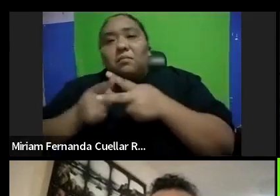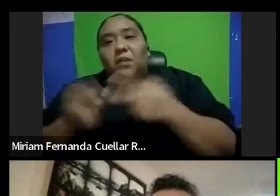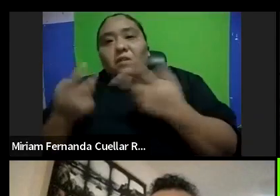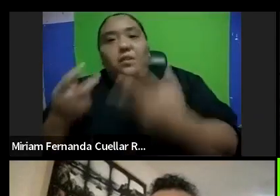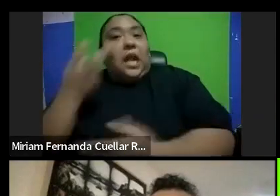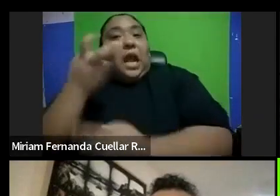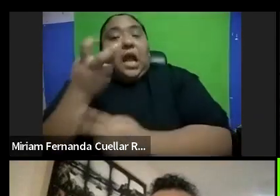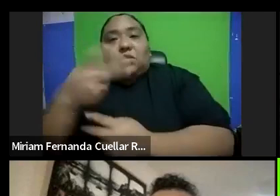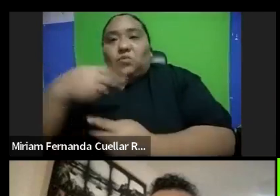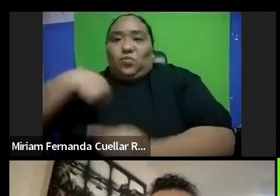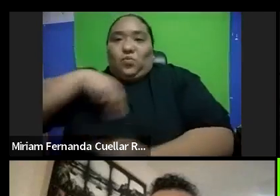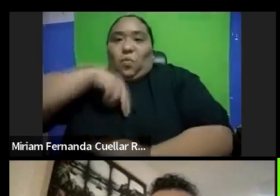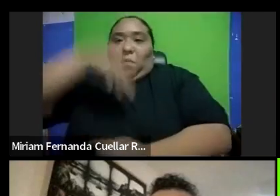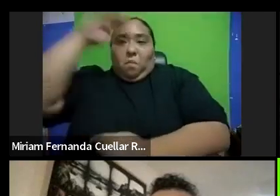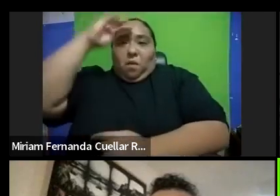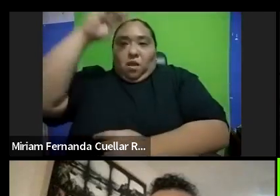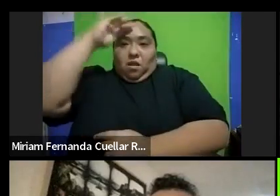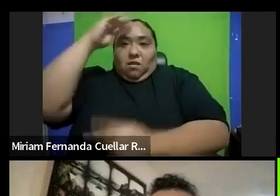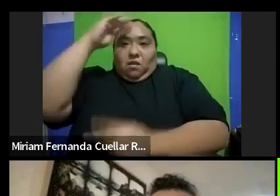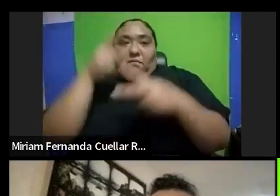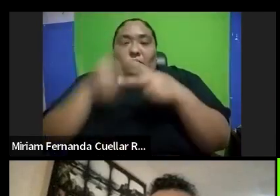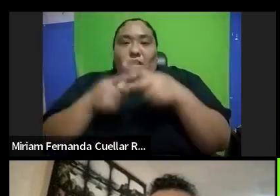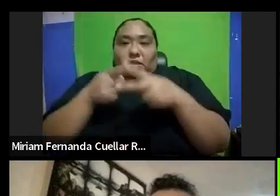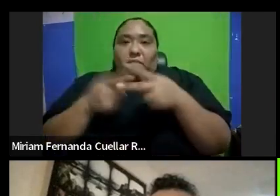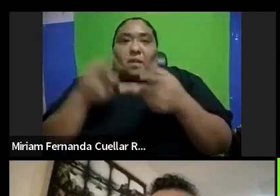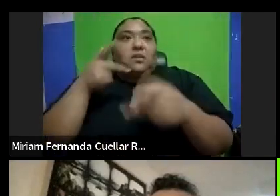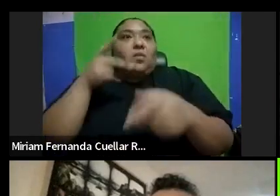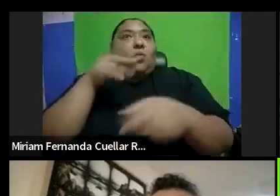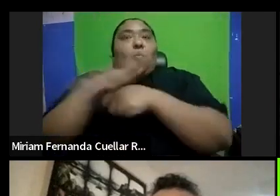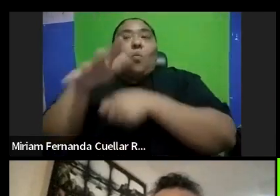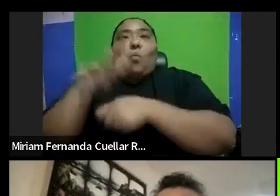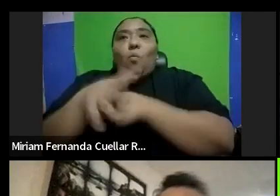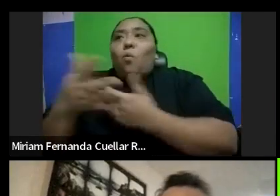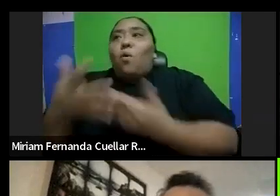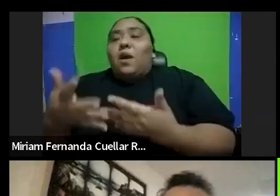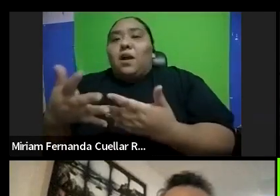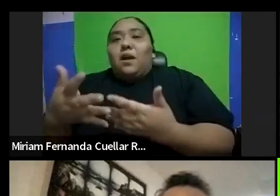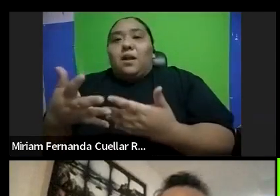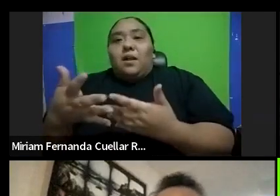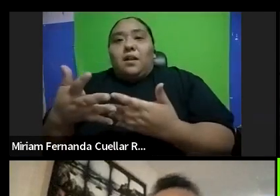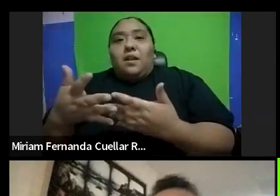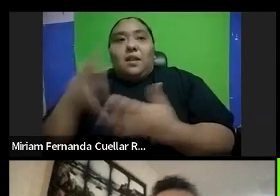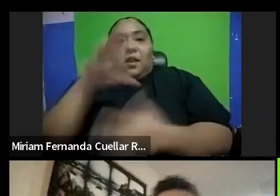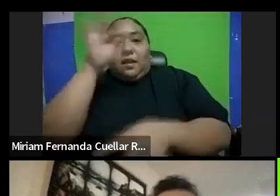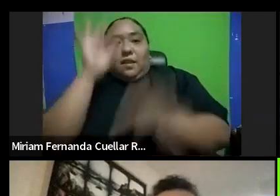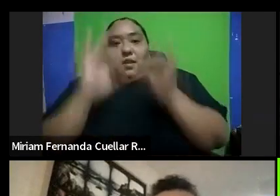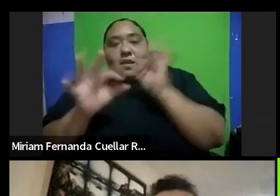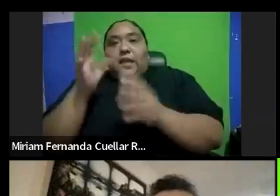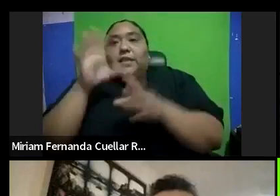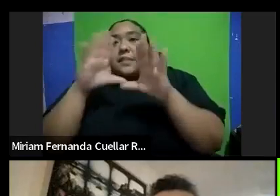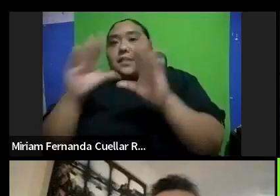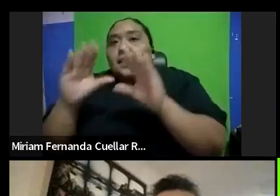, qué cional. ¿Qué no es tanto pensar ¿Qué no es tanto pensar en qué matemáticas enseñan enseñar, enseñar, incluso